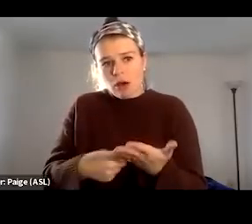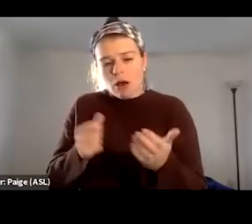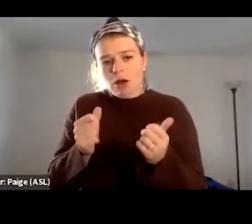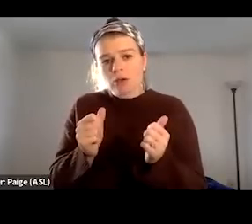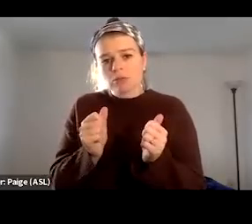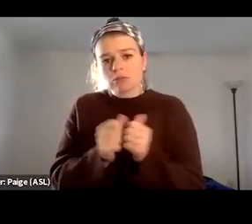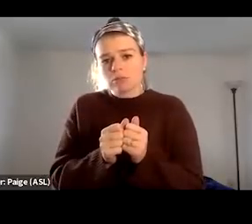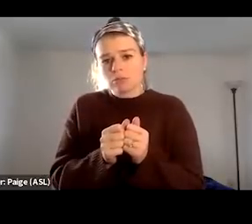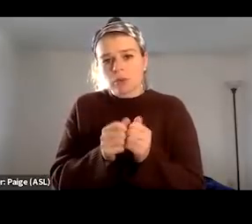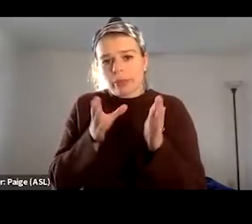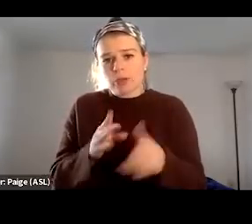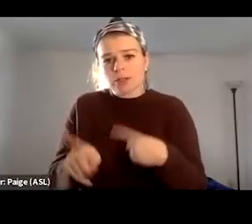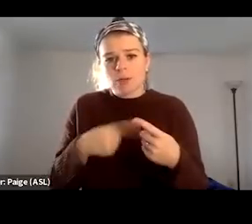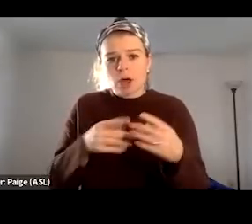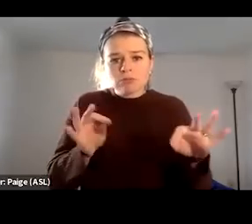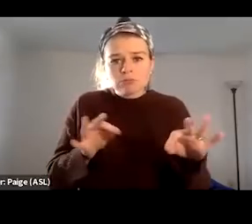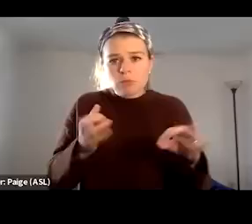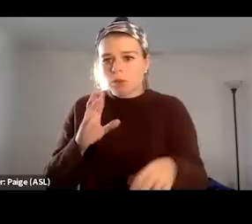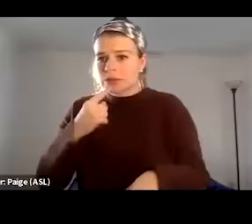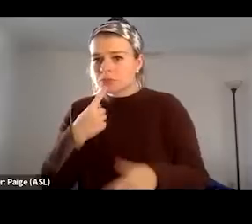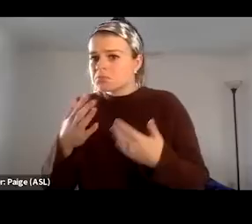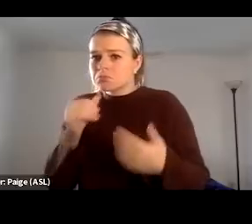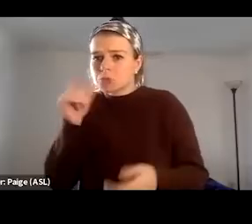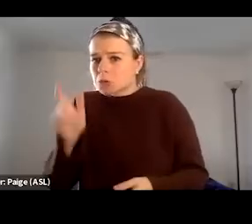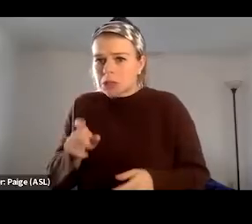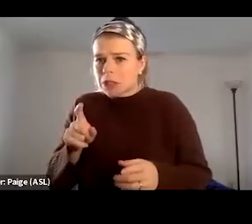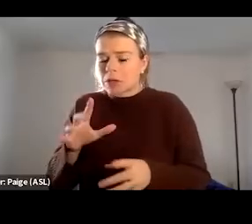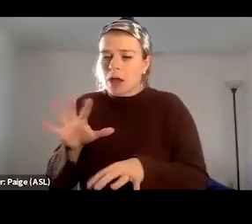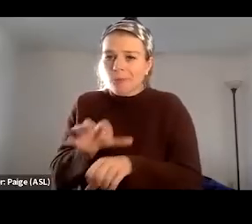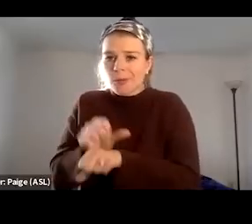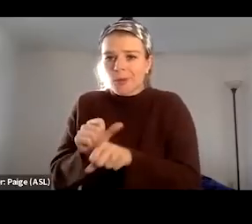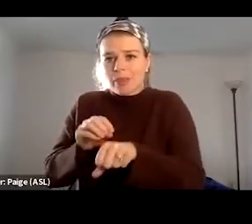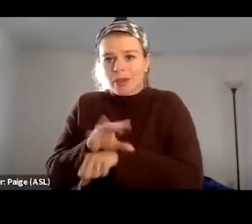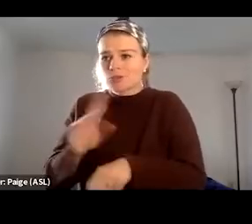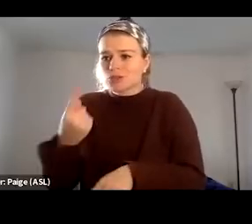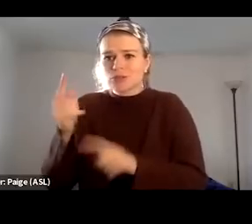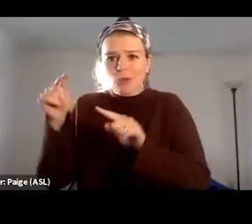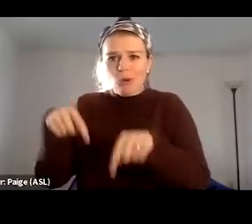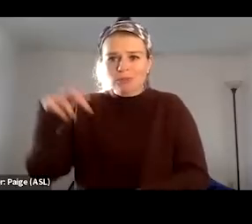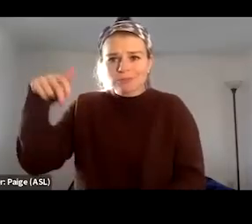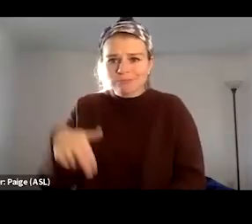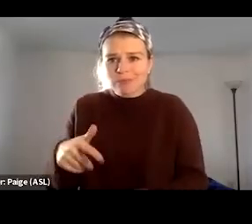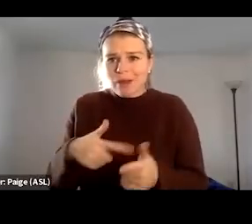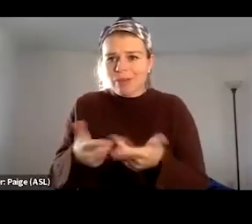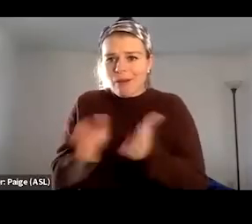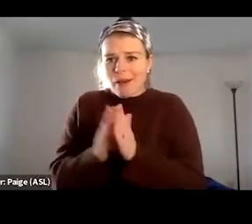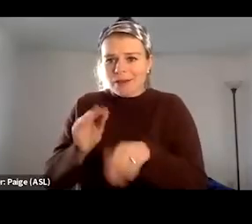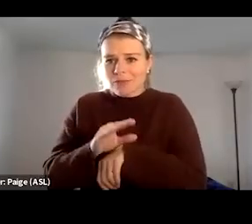no necesitas hacer una cita con un consejero, solo baja las escaleras, pide consejo. Es una de las mejores cosas que han sucedido por aquí". Estos son proveedores pares